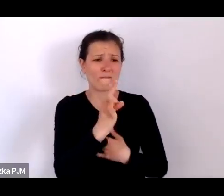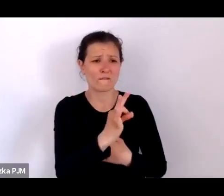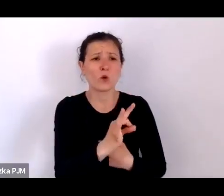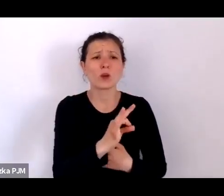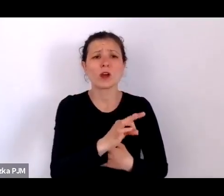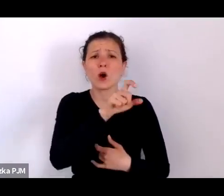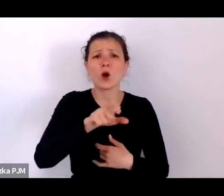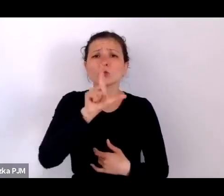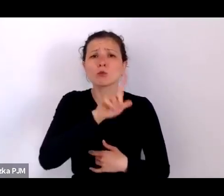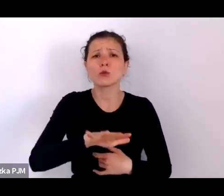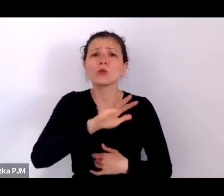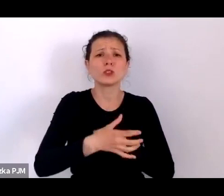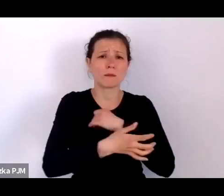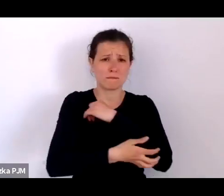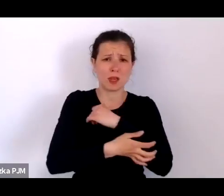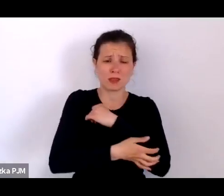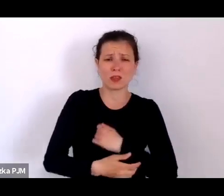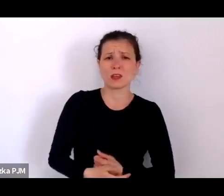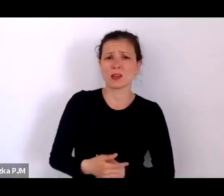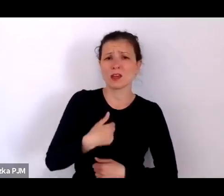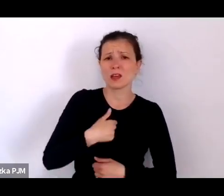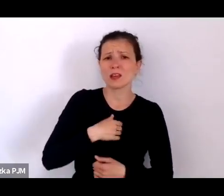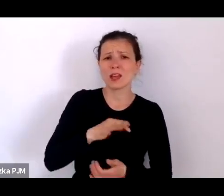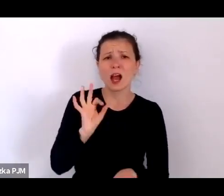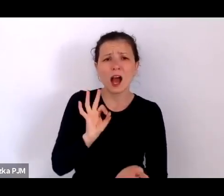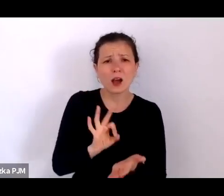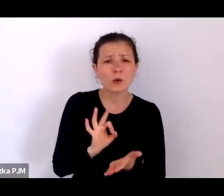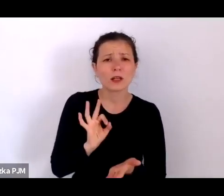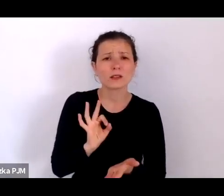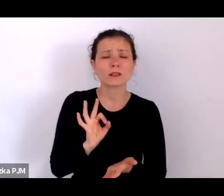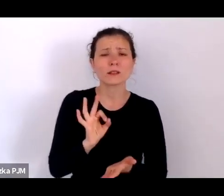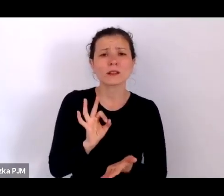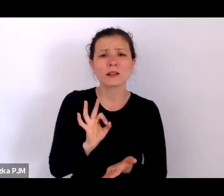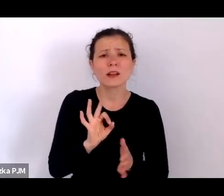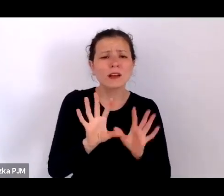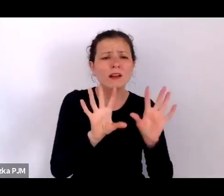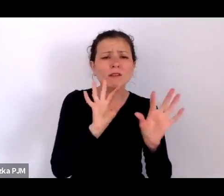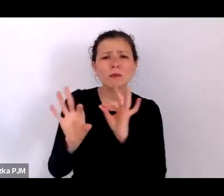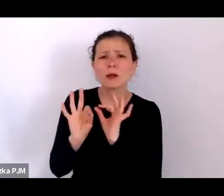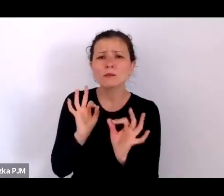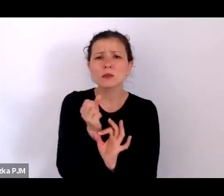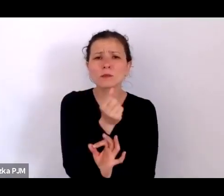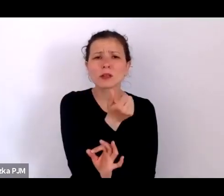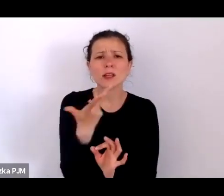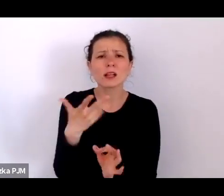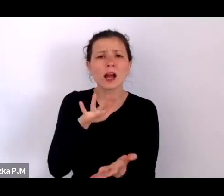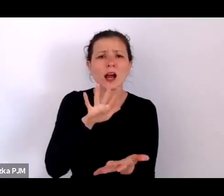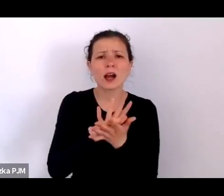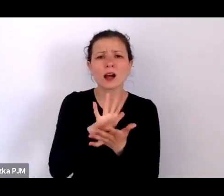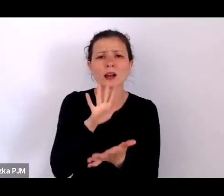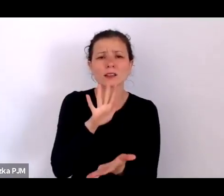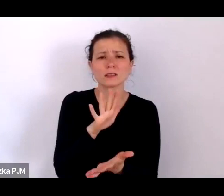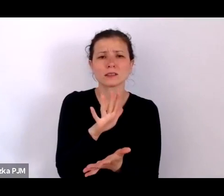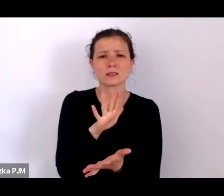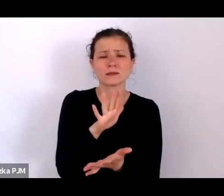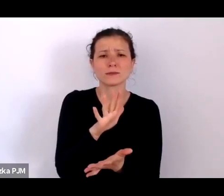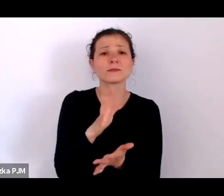Ja akurat w historii zrobiłam sobie kilka takich charakterystycznych historii